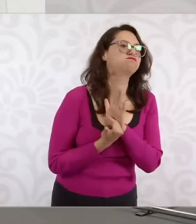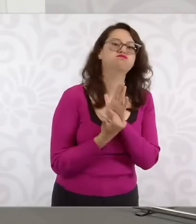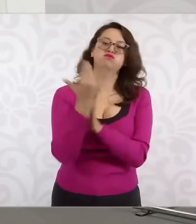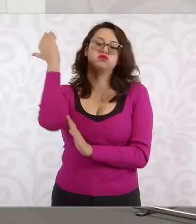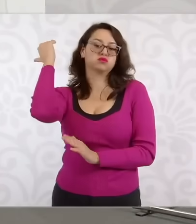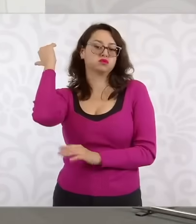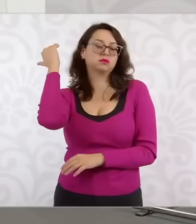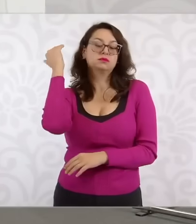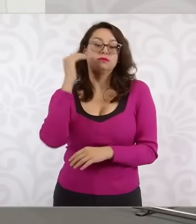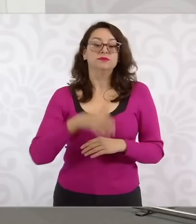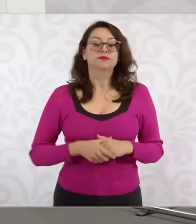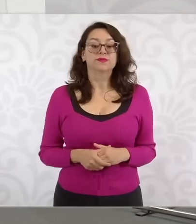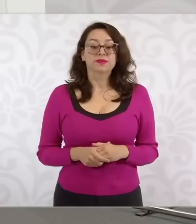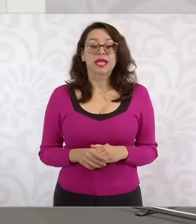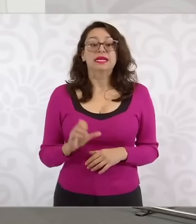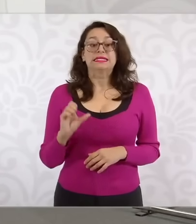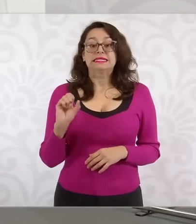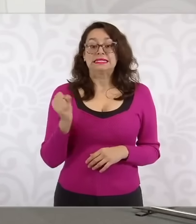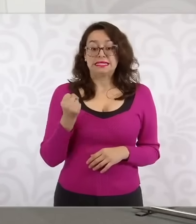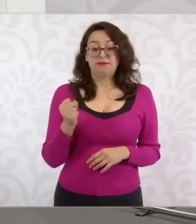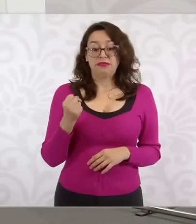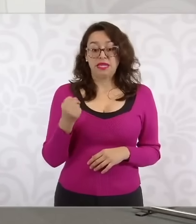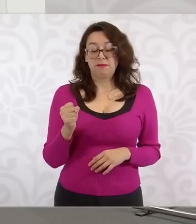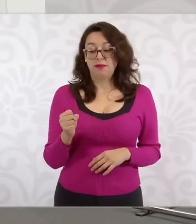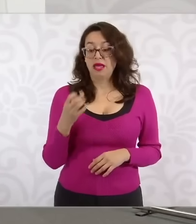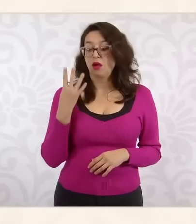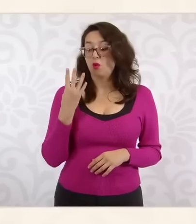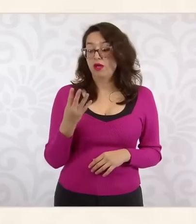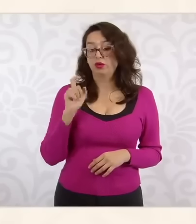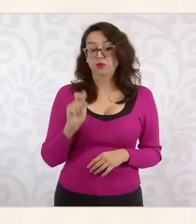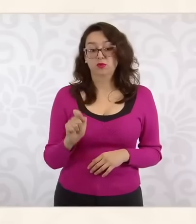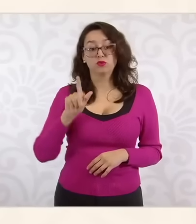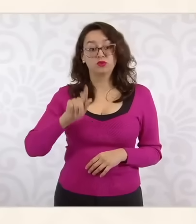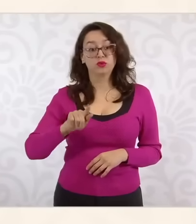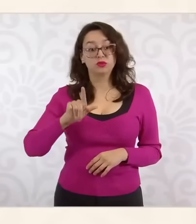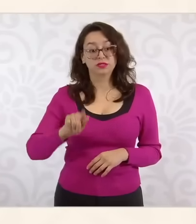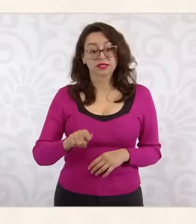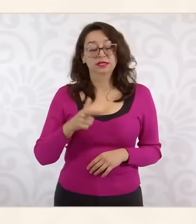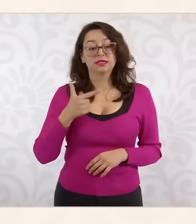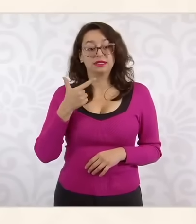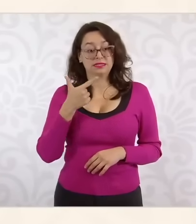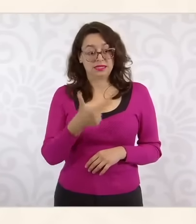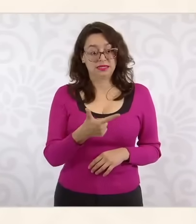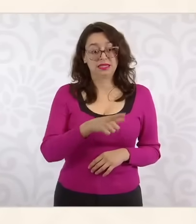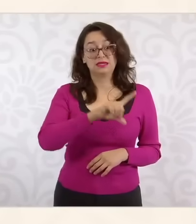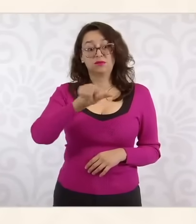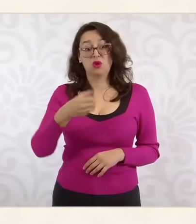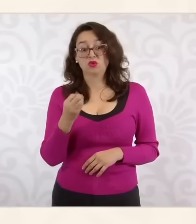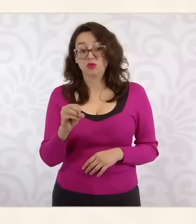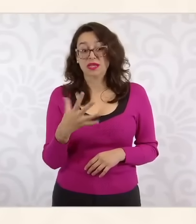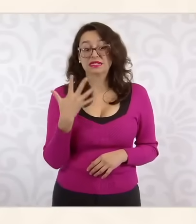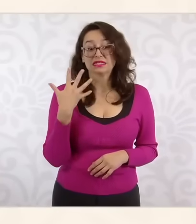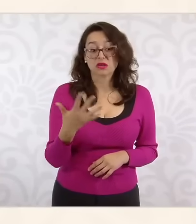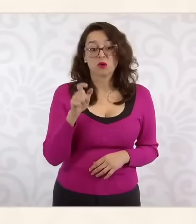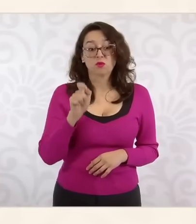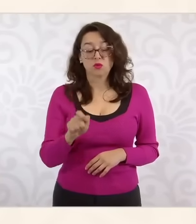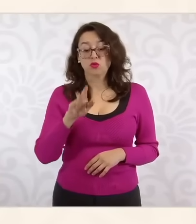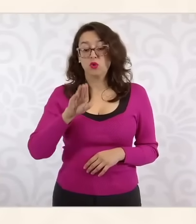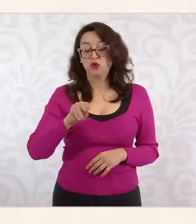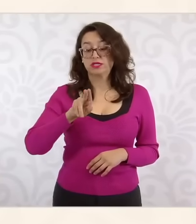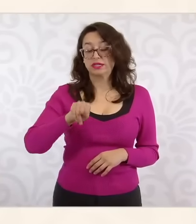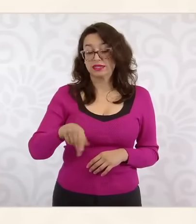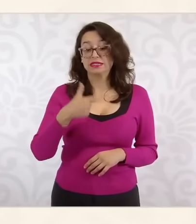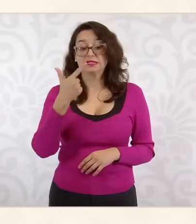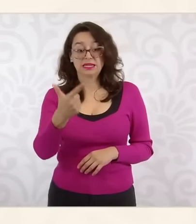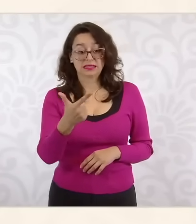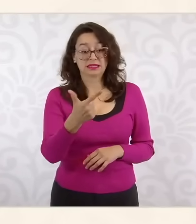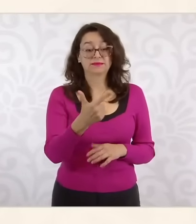Entonces, en septiembre estaban en 477, en octubre subieron a 587, eh disminuyeron y después en mayo